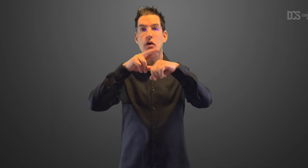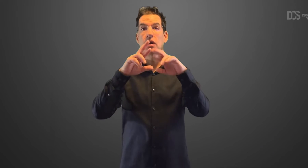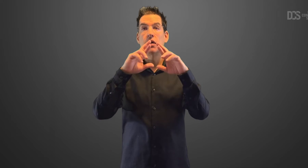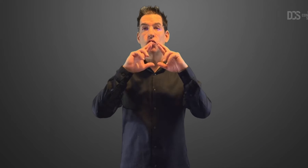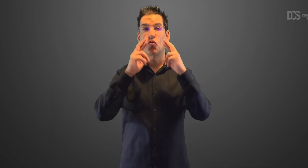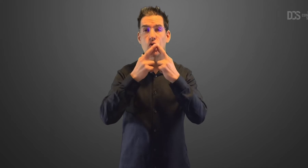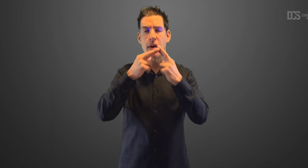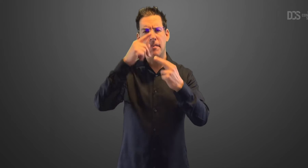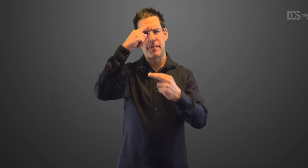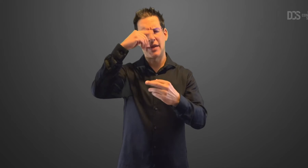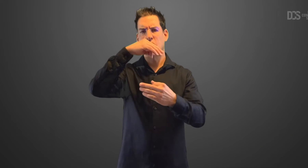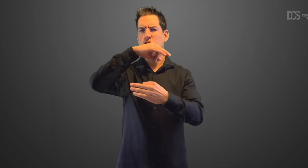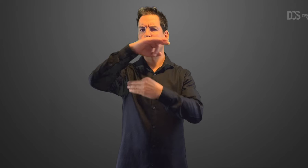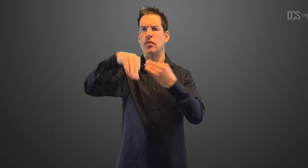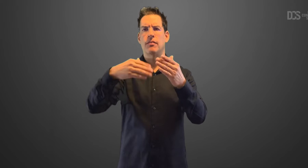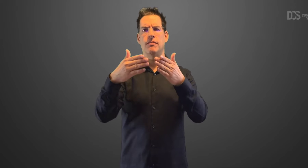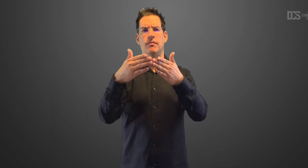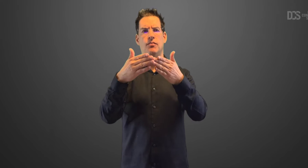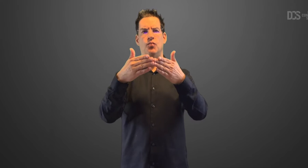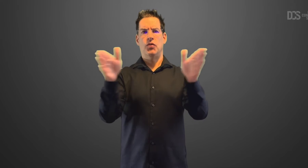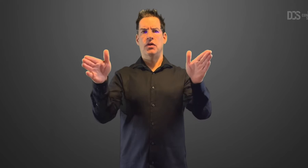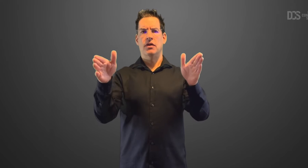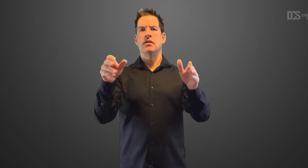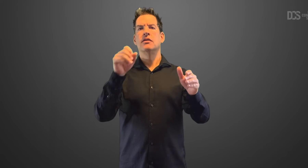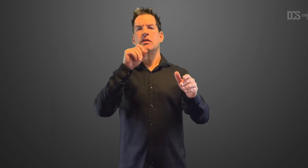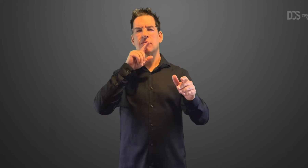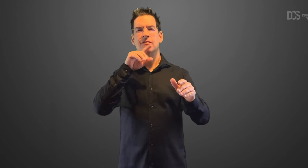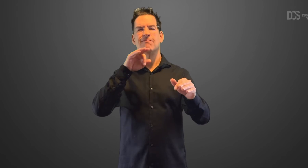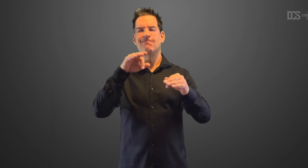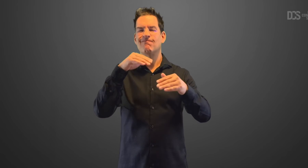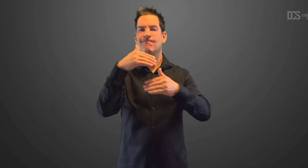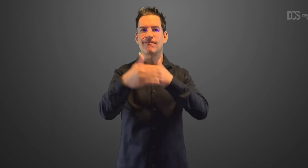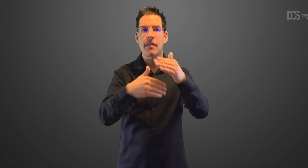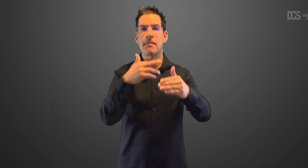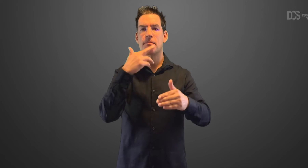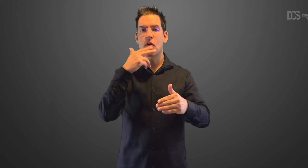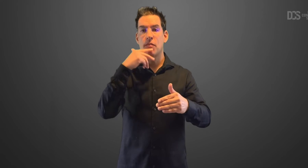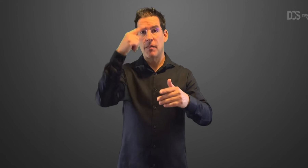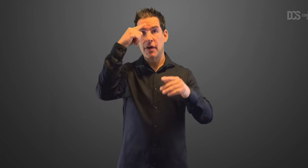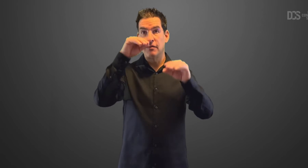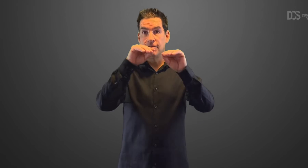Las reuniones de la Junta Directiva son en todo momento de carácter público y se